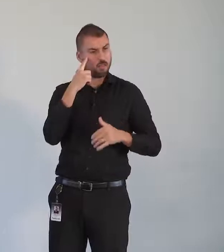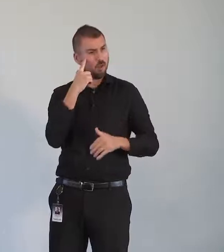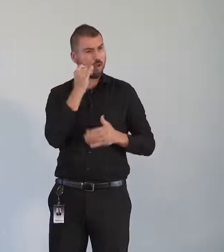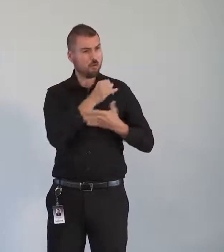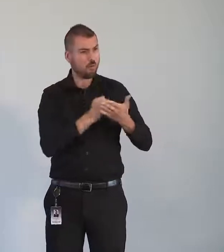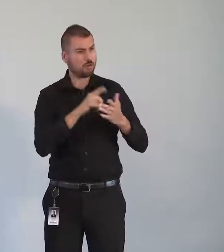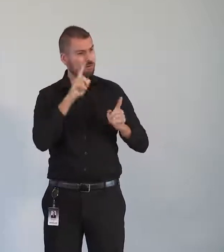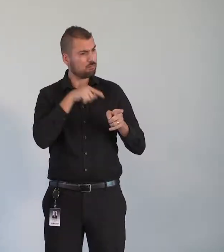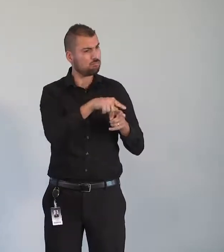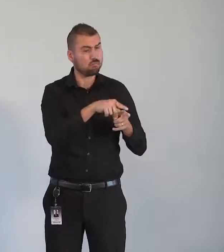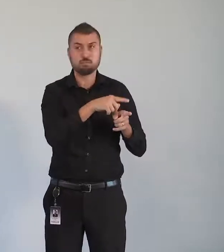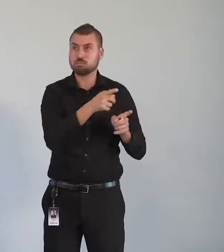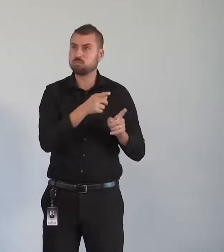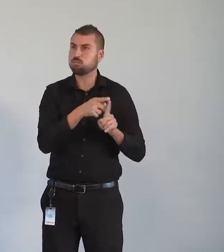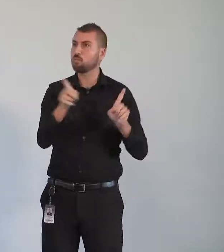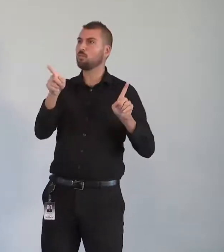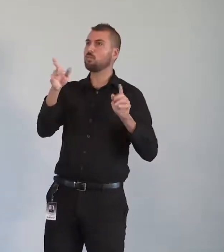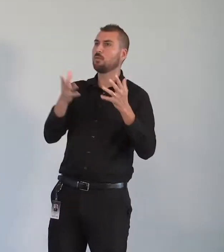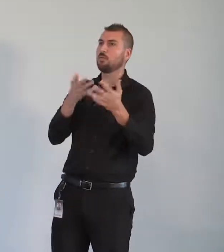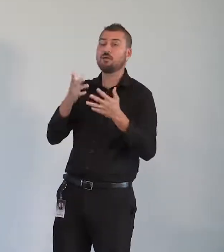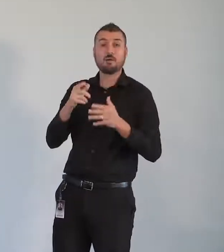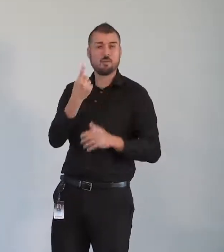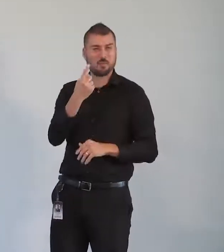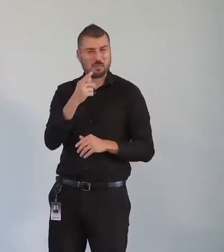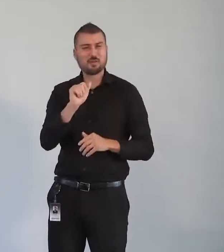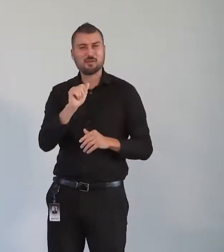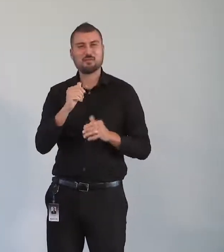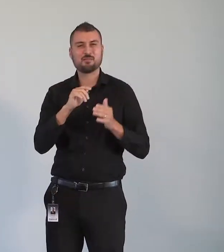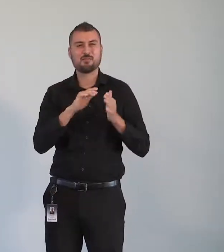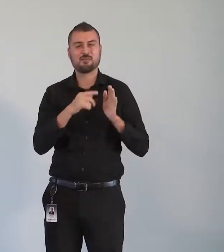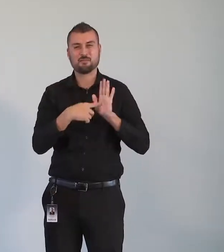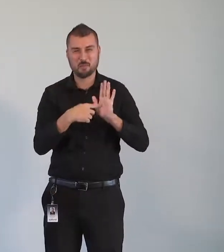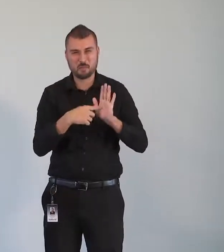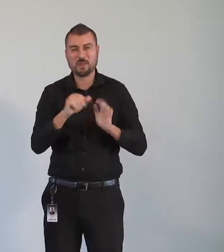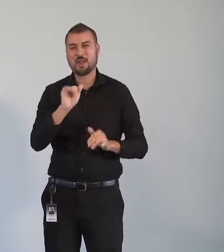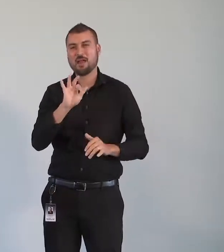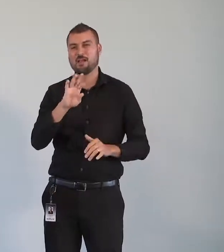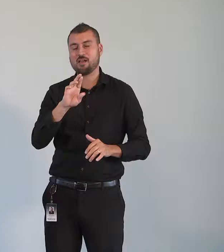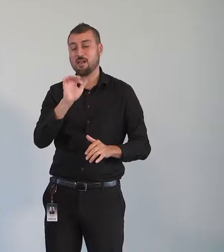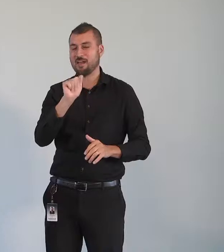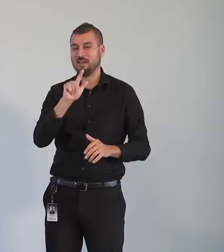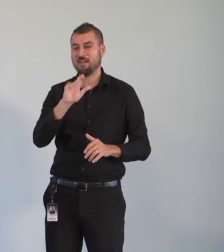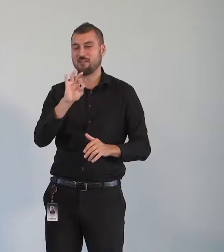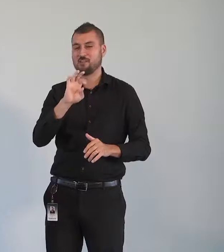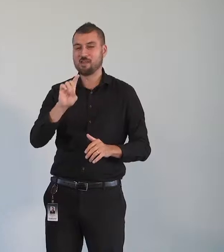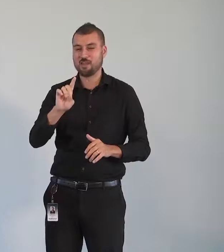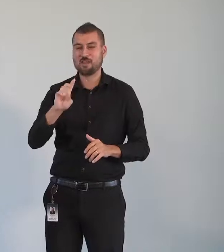la mitad de la exposición presenta el trabajo de Alfred Maurer del museo de arte Weissman de